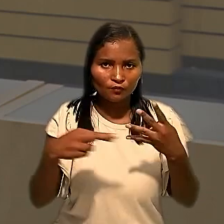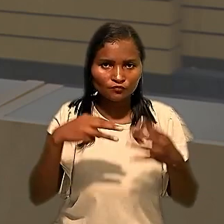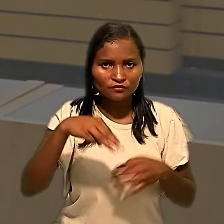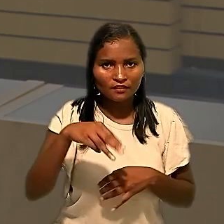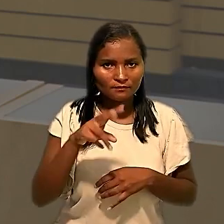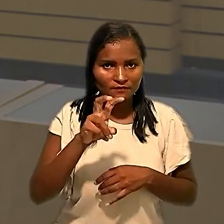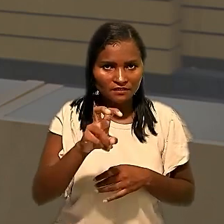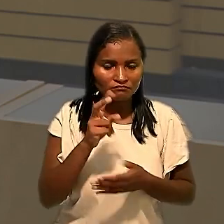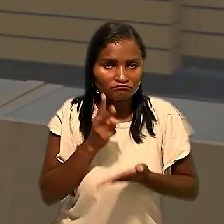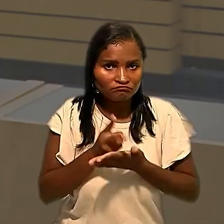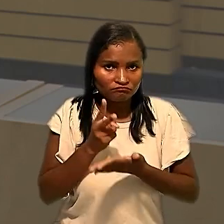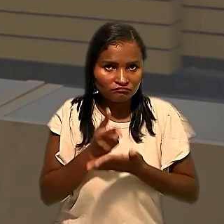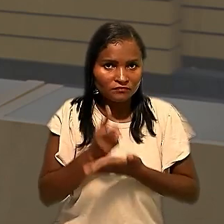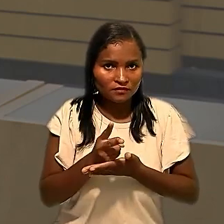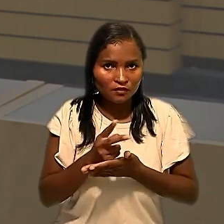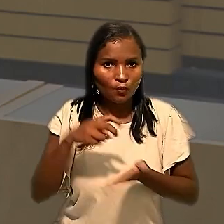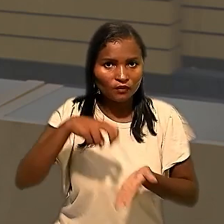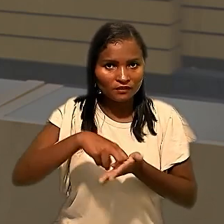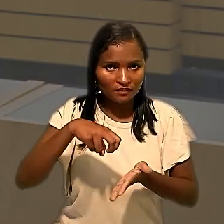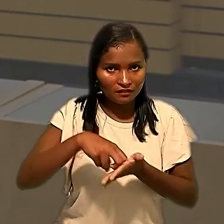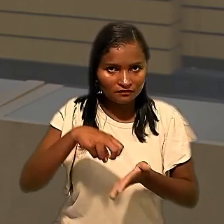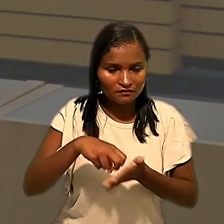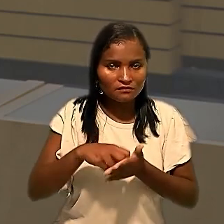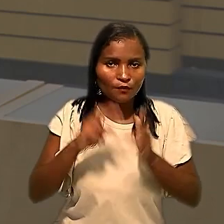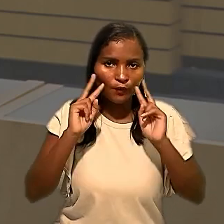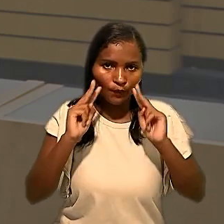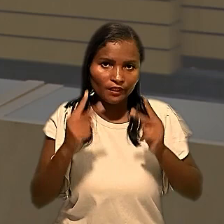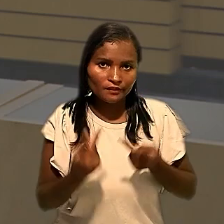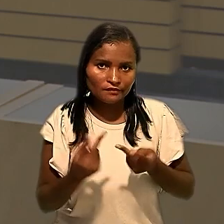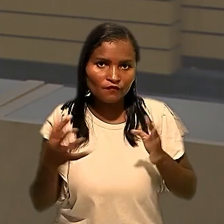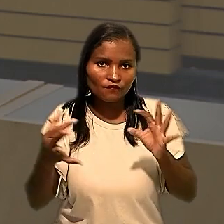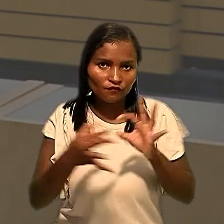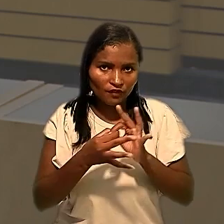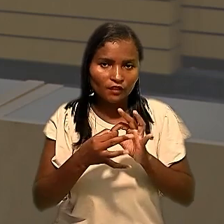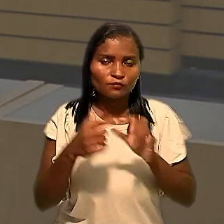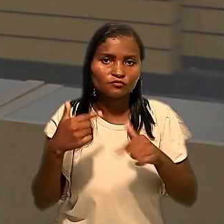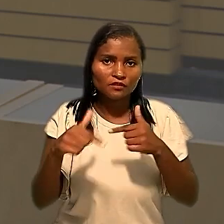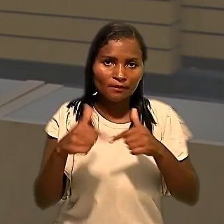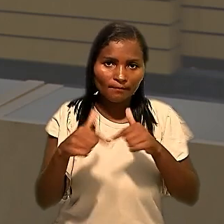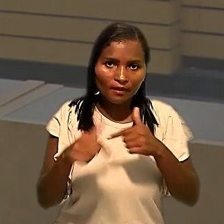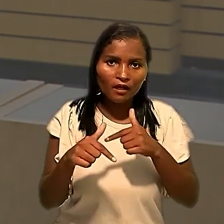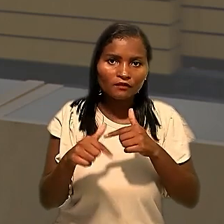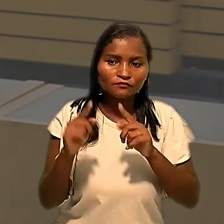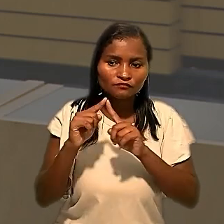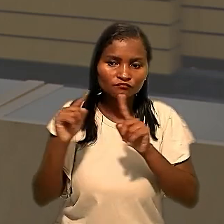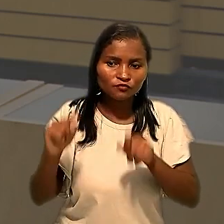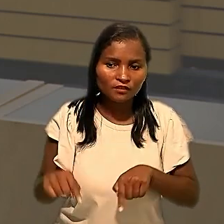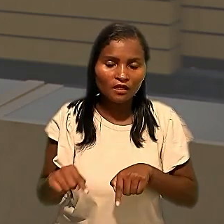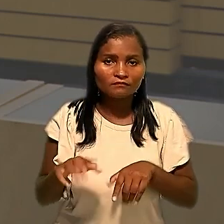M5 e ficou mantida a condenação que reconheceu o vínculo de emprego dos trabalhadores. Dessa forma,